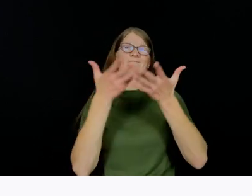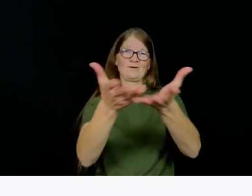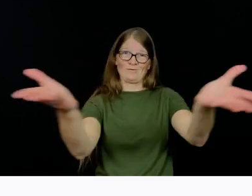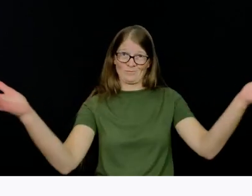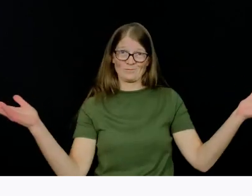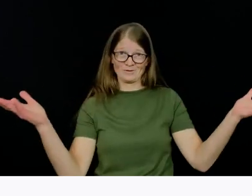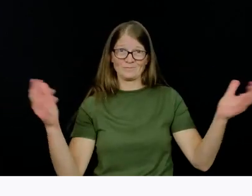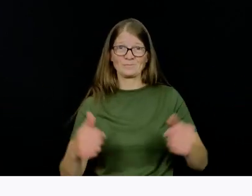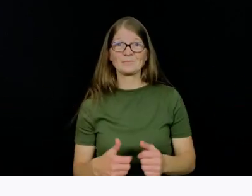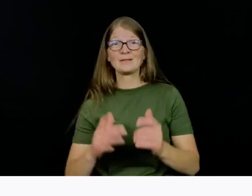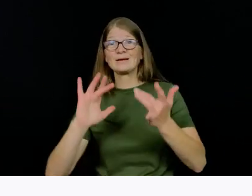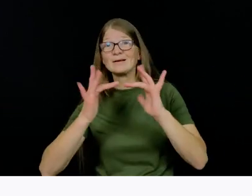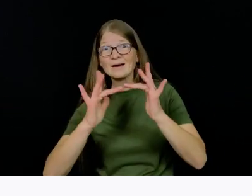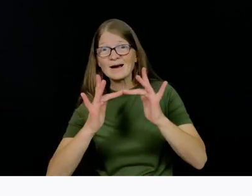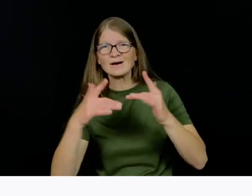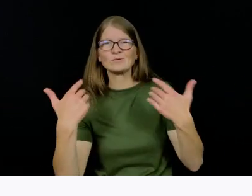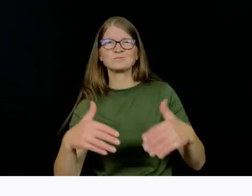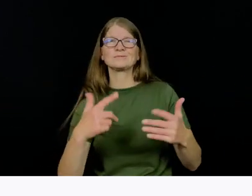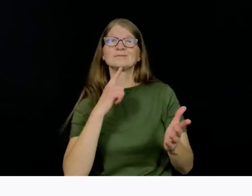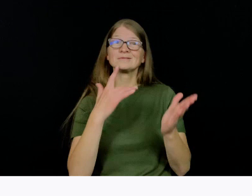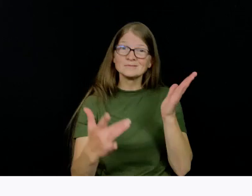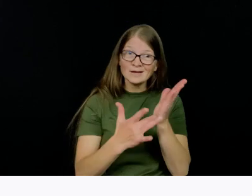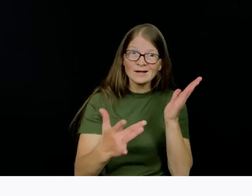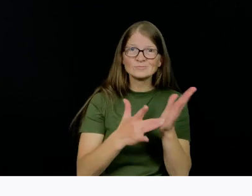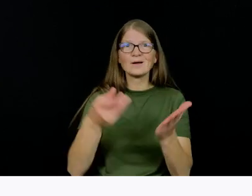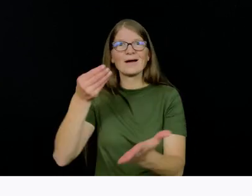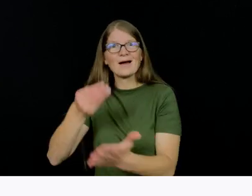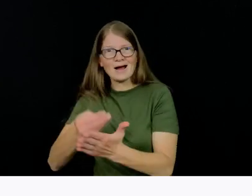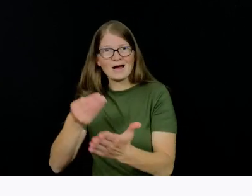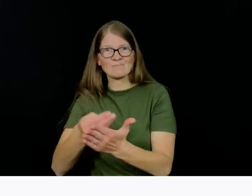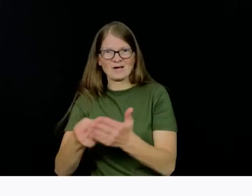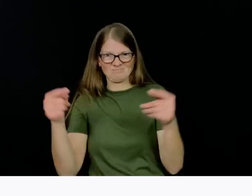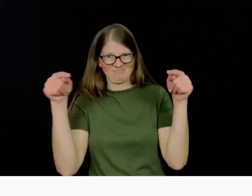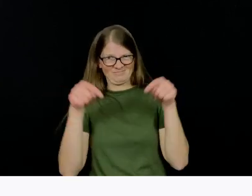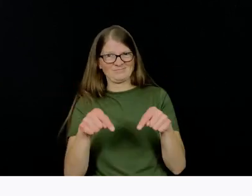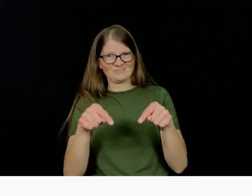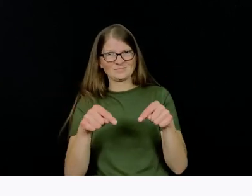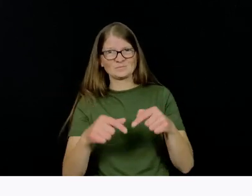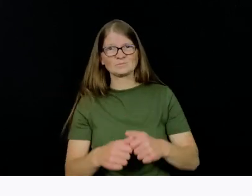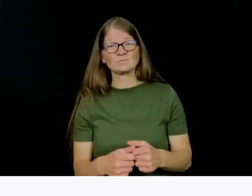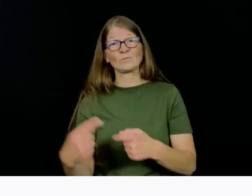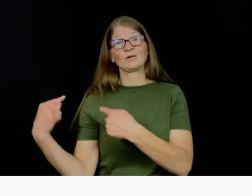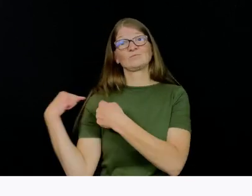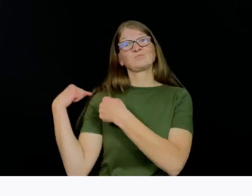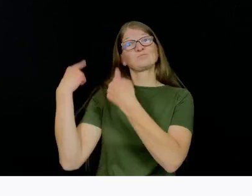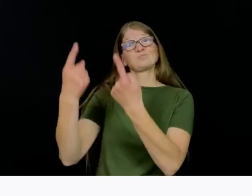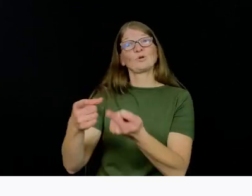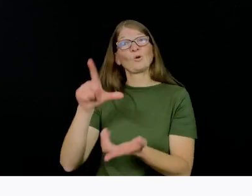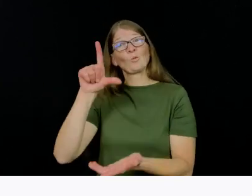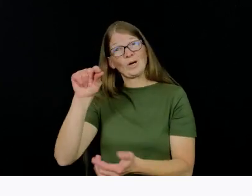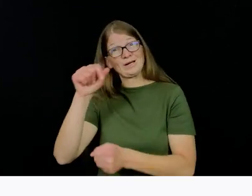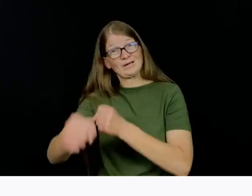أعجوبة تقنية واقتصادية على مدار العقدين السابقين نحن فخورون بكوننا جزءًا من إنشاء